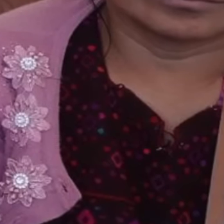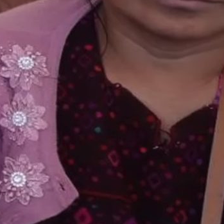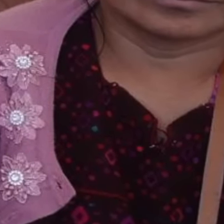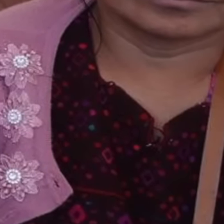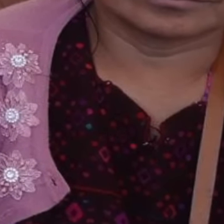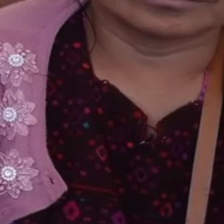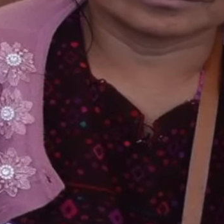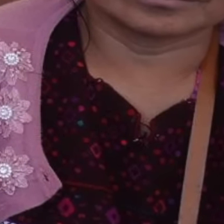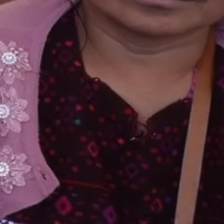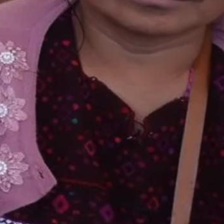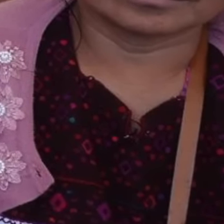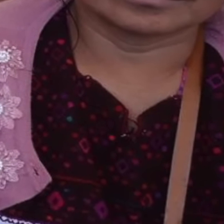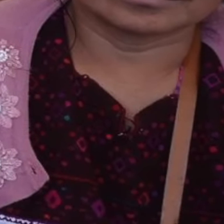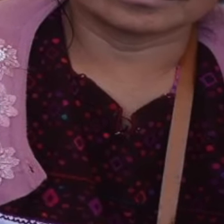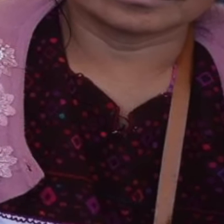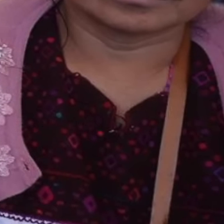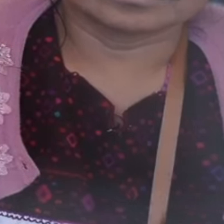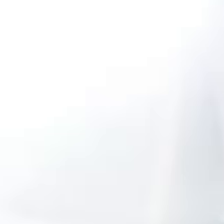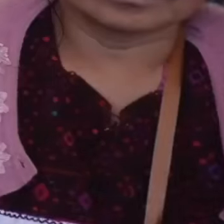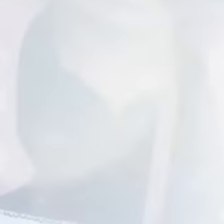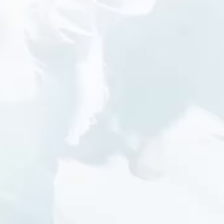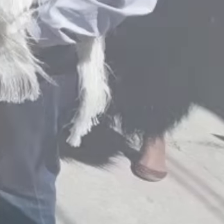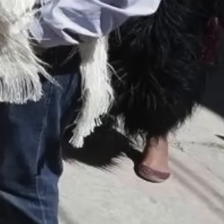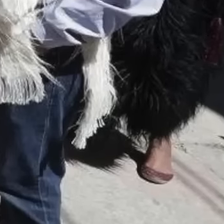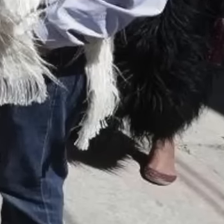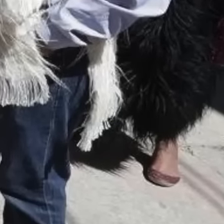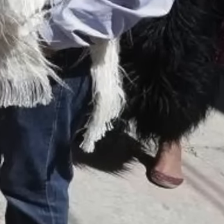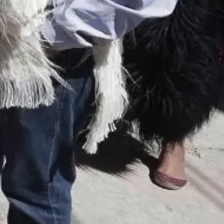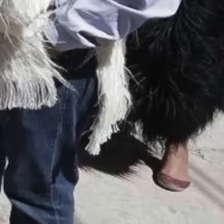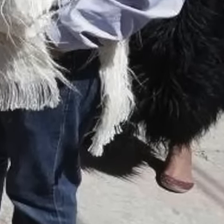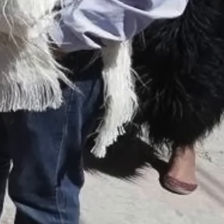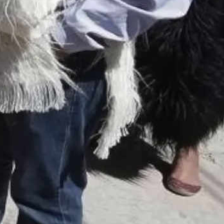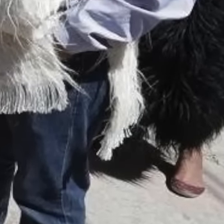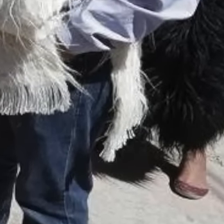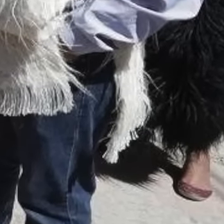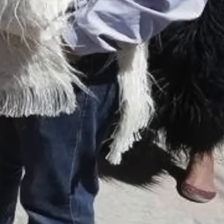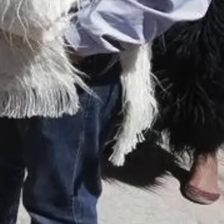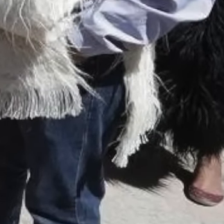aún son de tierra y la conexión a internet es intermitente o nula, nos demuestra que el nuevo